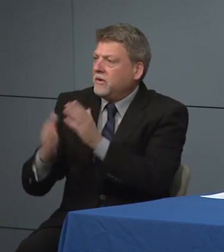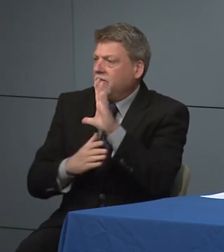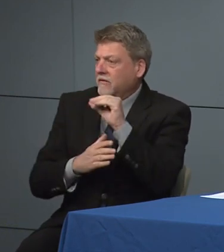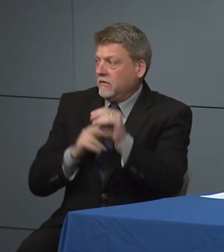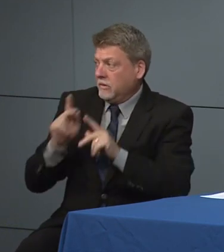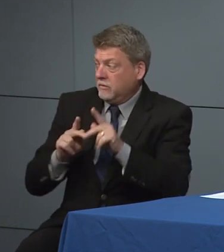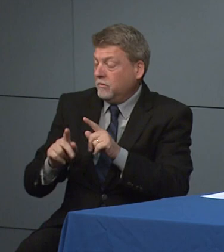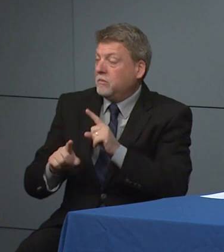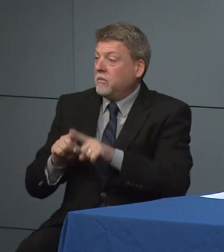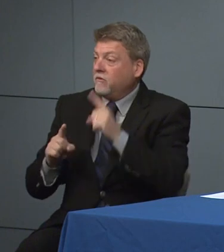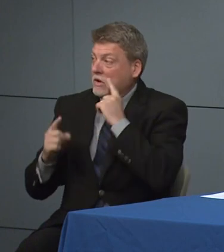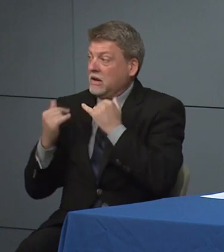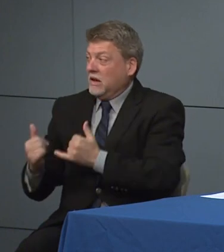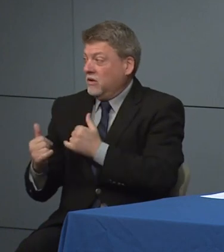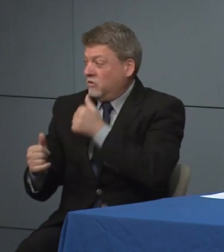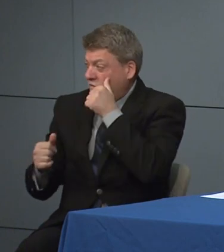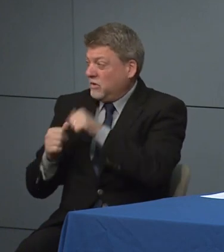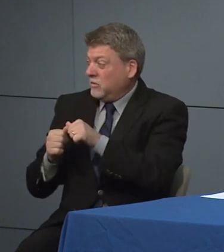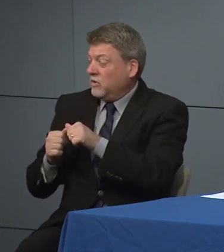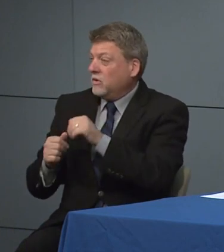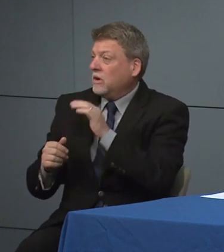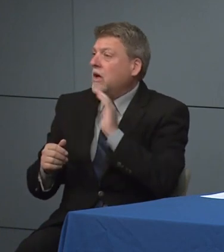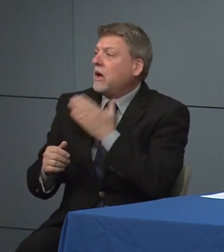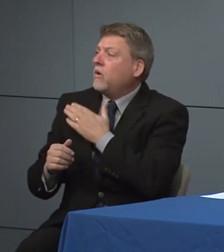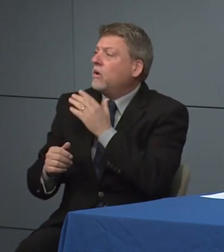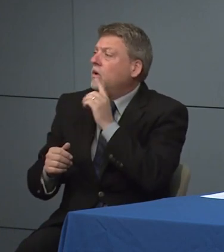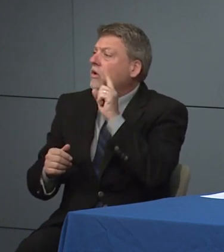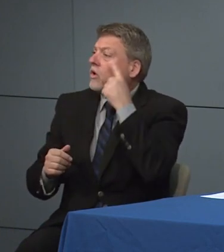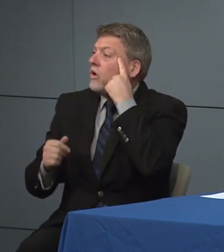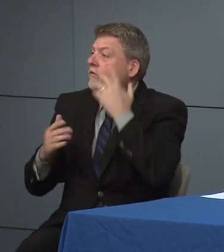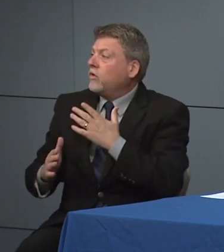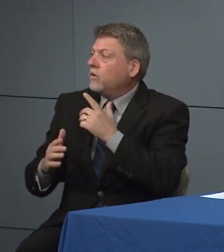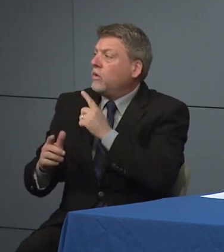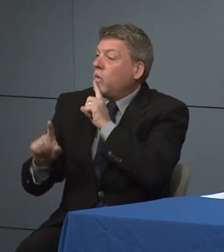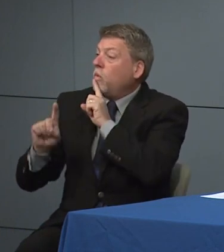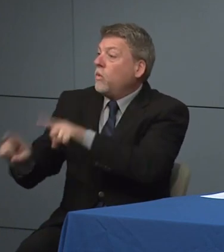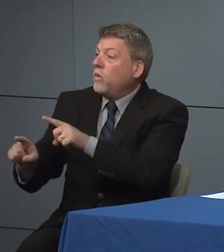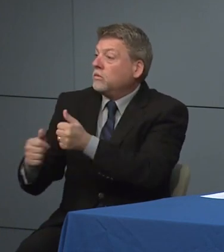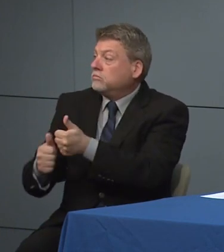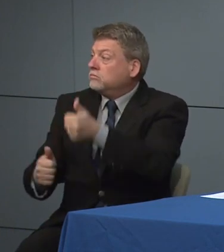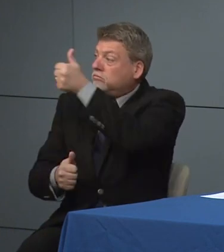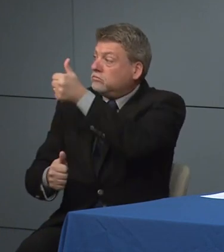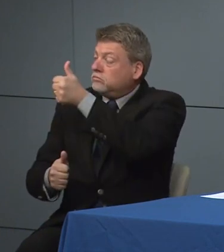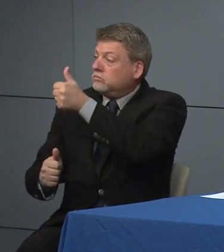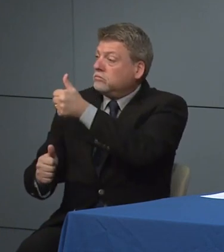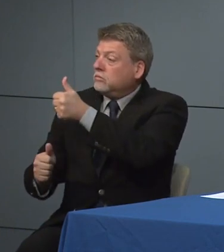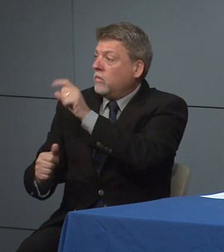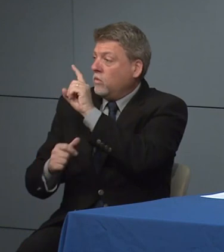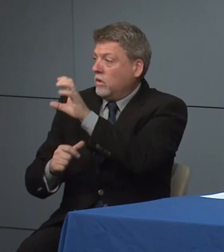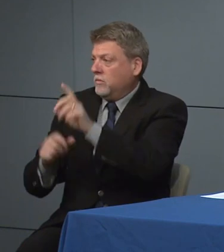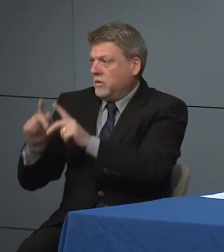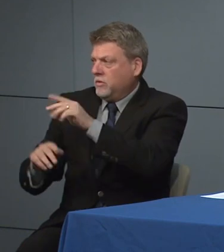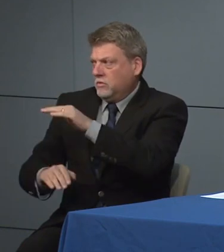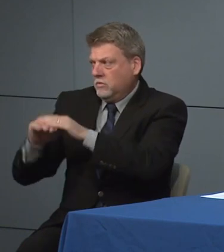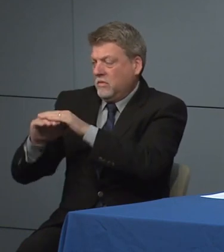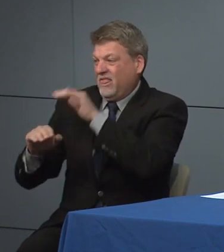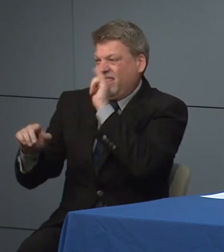Sin embargo, por ahora. No Que está en esta orden ejecutiva e en la cifra es de